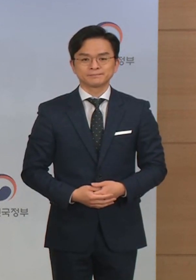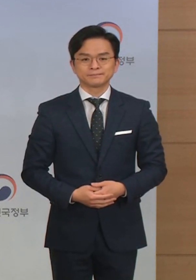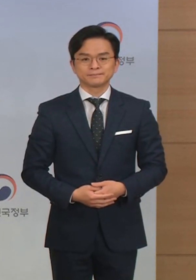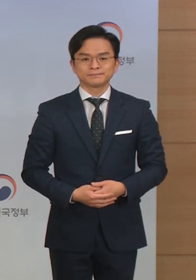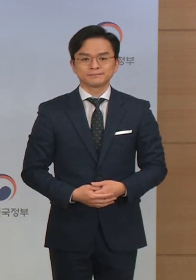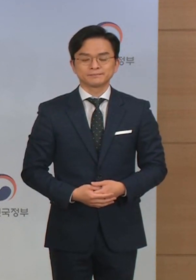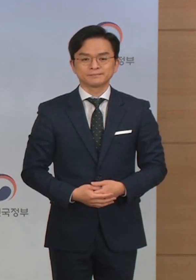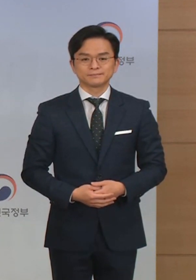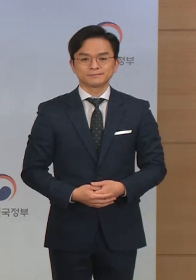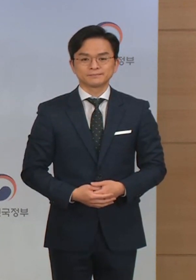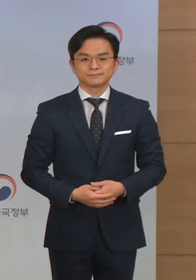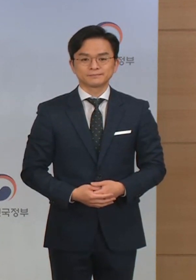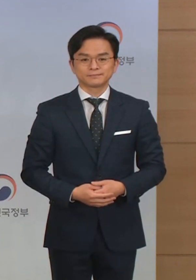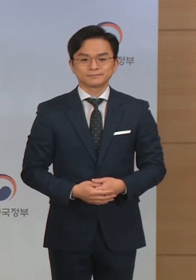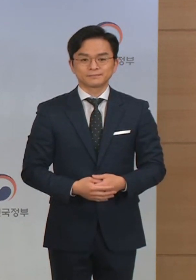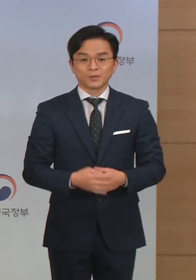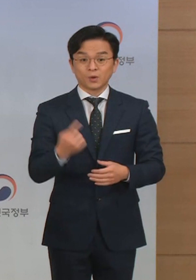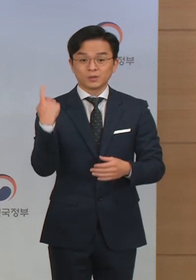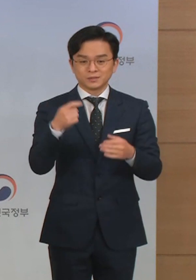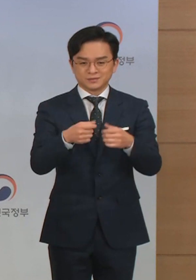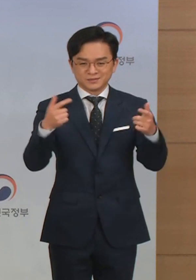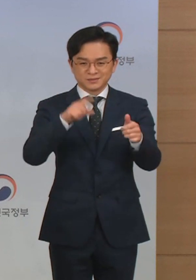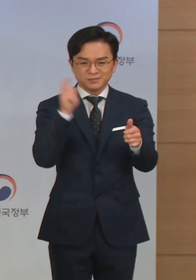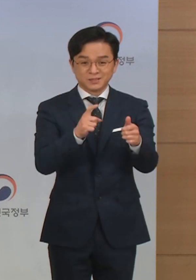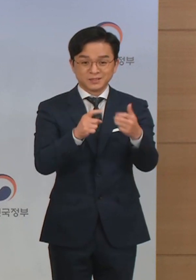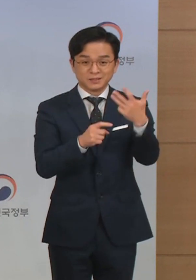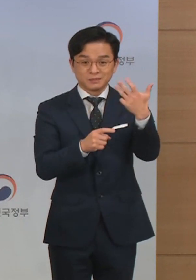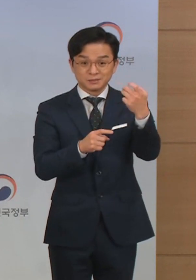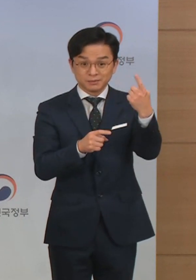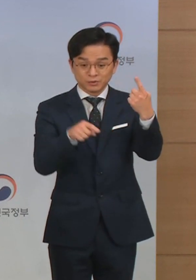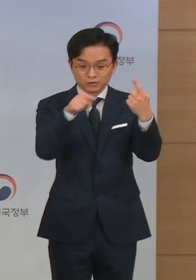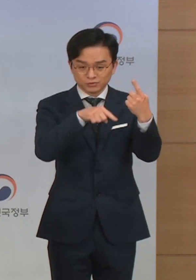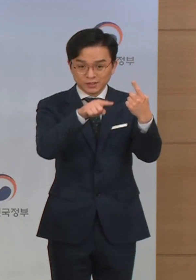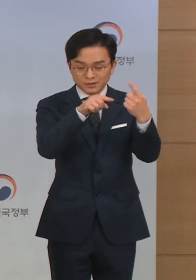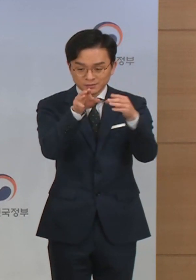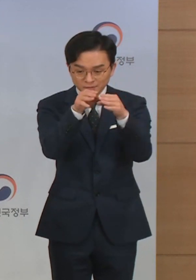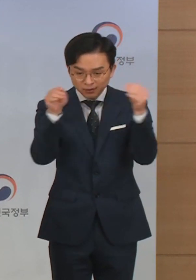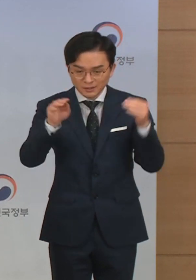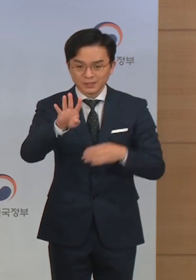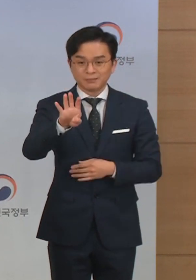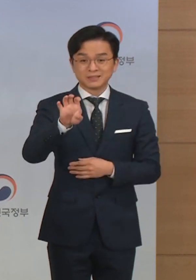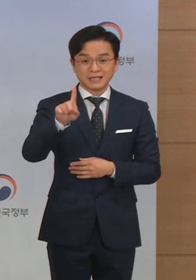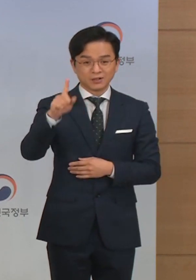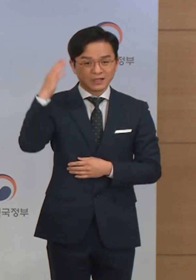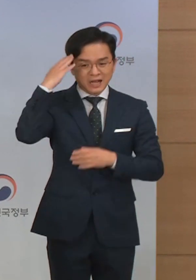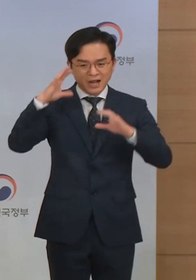신규 확진자 81명 가운데 41건은 국내에서 확진된 사례이며